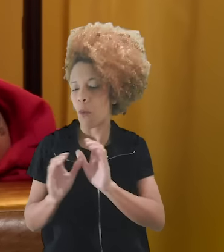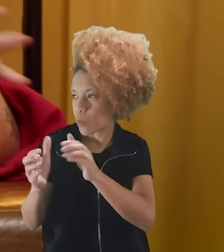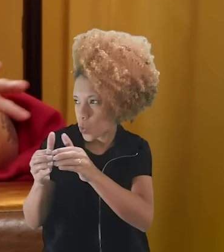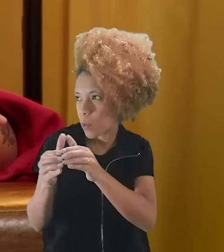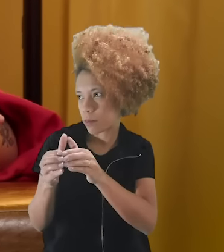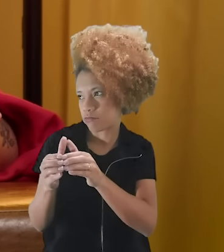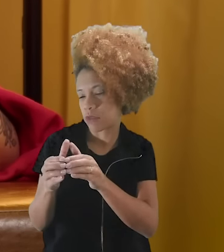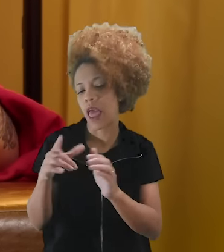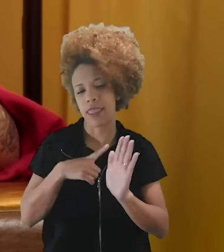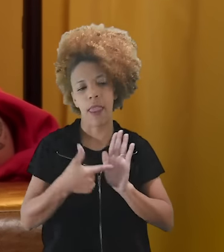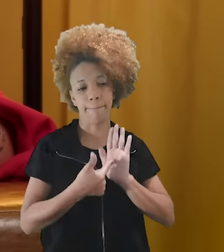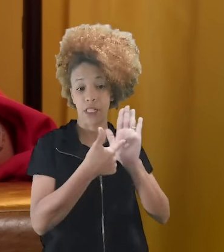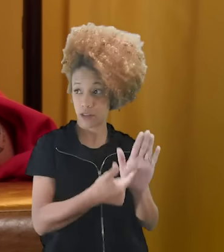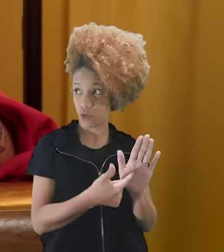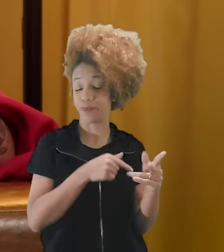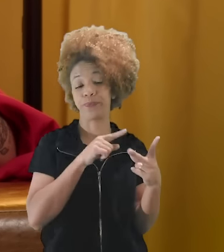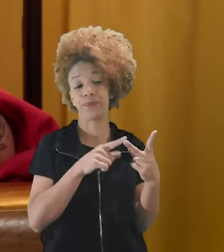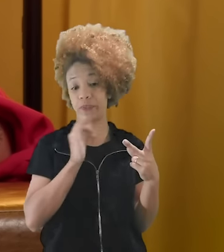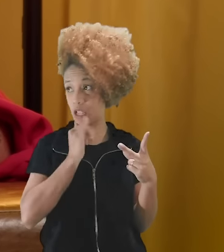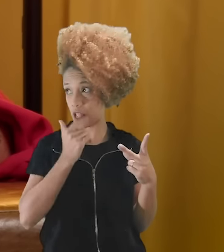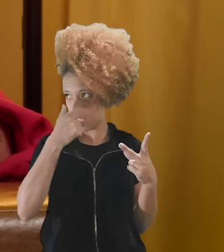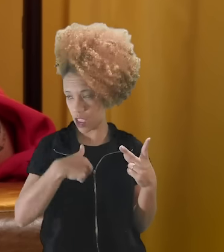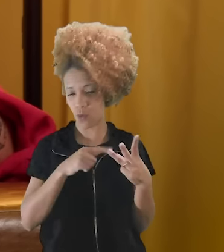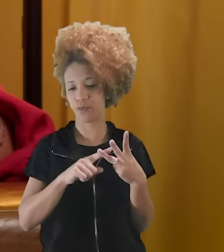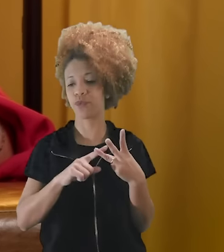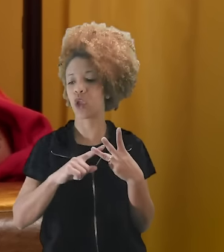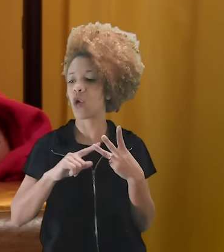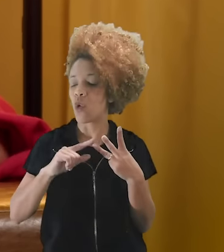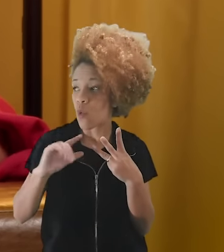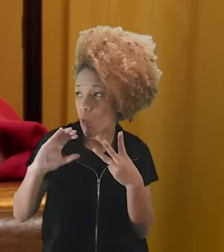uma equipe né hoje tem o apresentador daí tem eu como narradora tem um comentarista e um analista